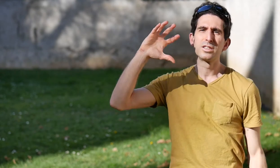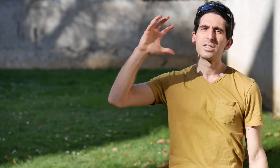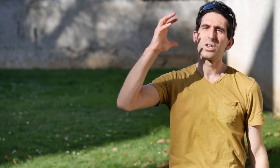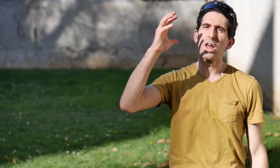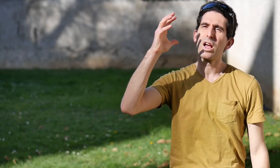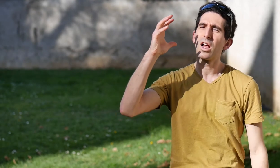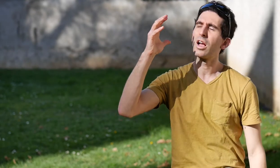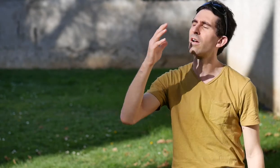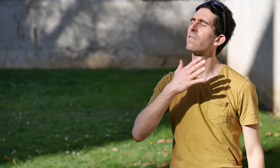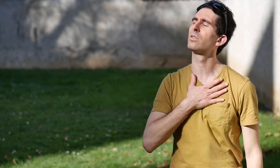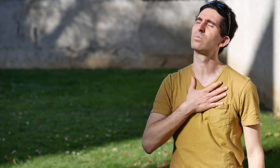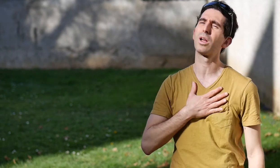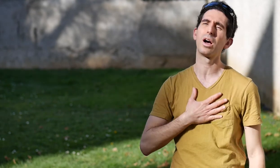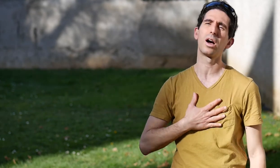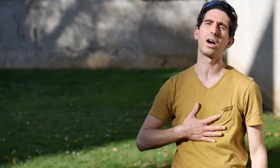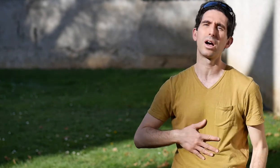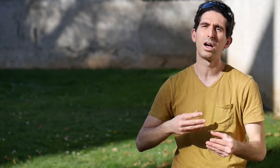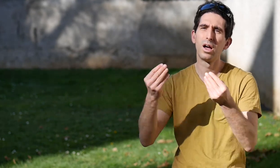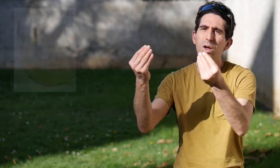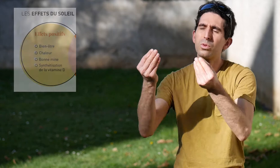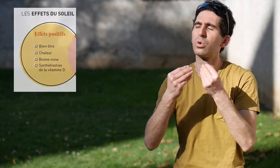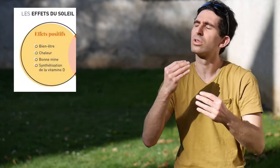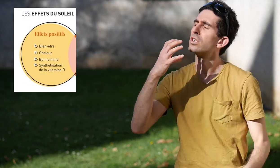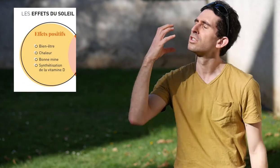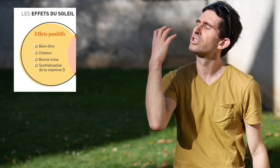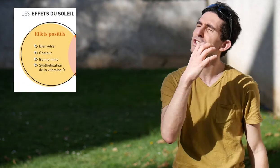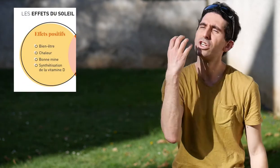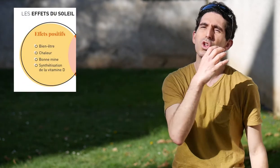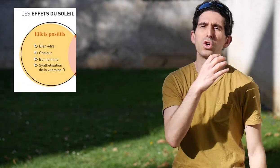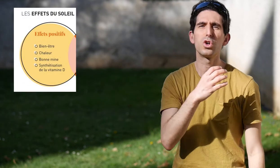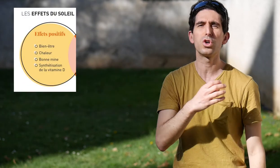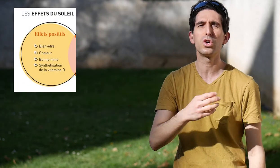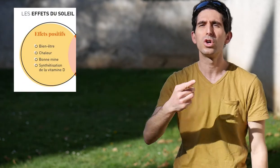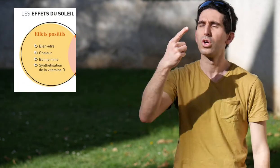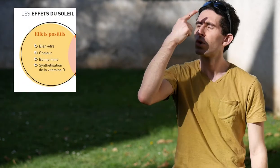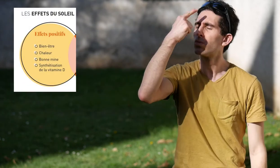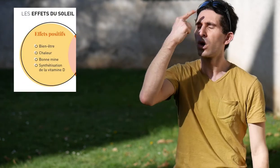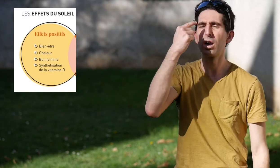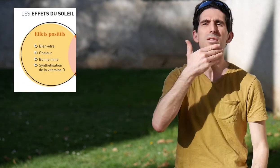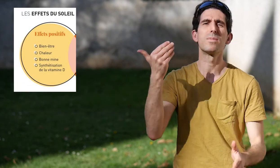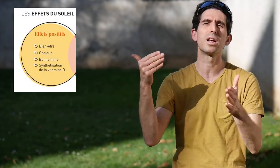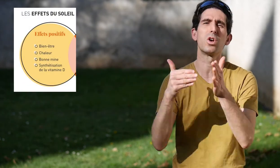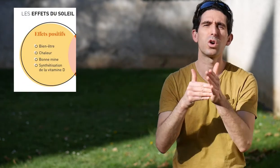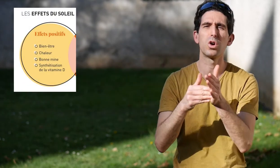Le soleil, ça fait du bien. Il délivre la chaleur et le moral est meilleur.